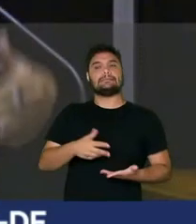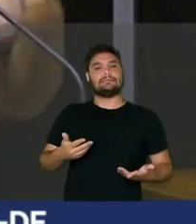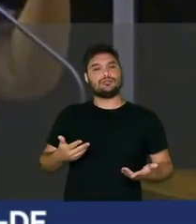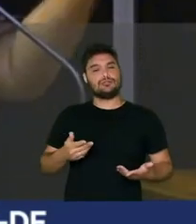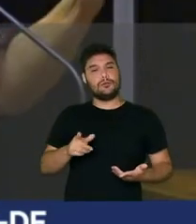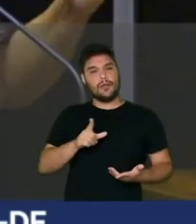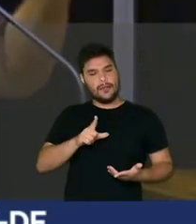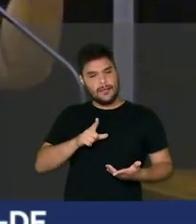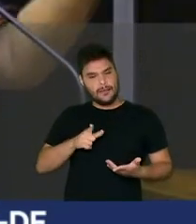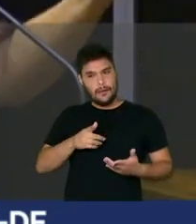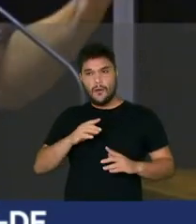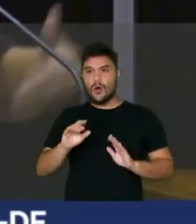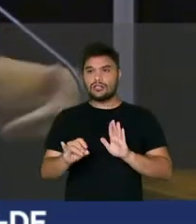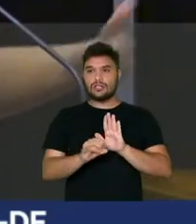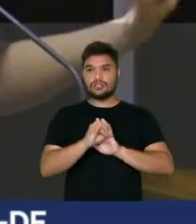QUE RESISTEM. ESSA BRASILIDADE QUE VAI FAZER COM QUE ESSE